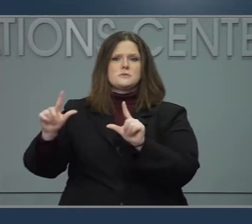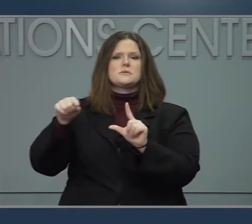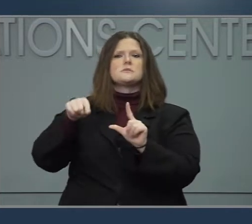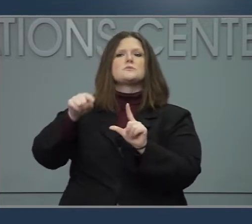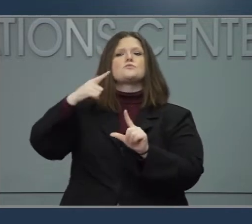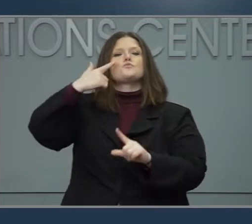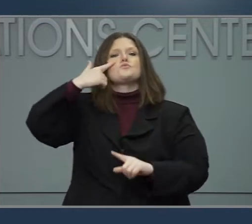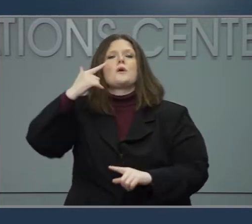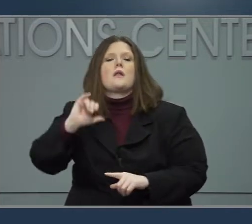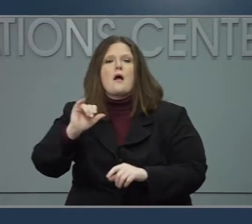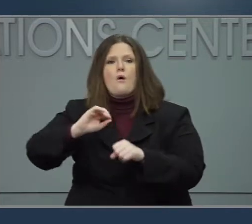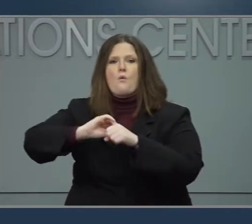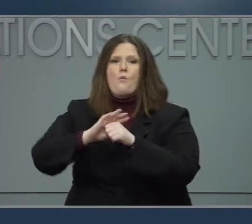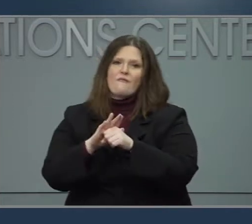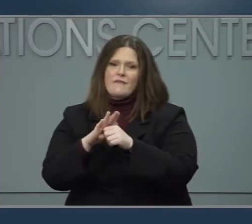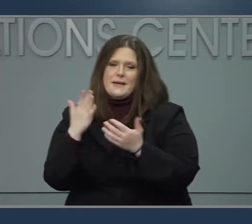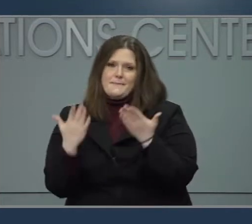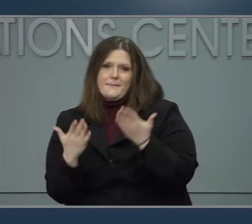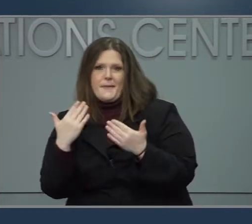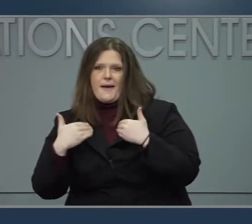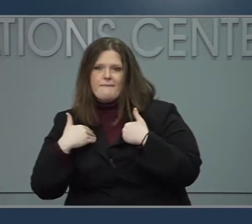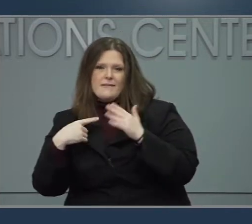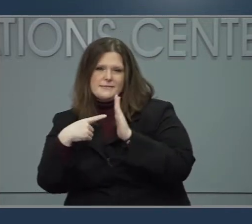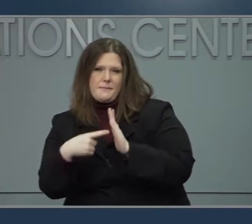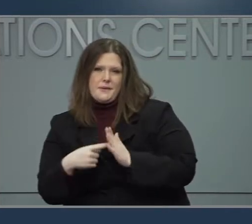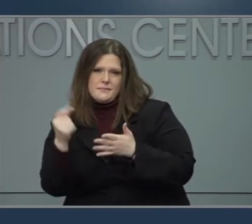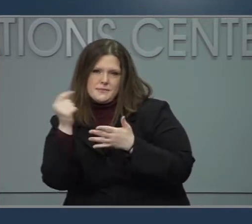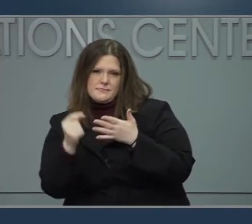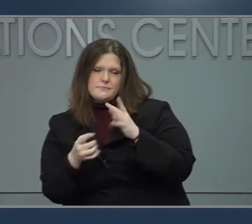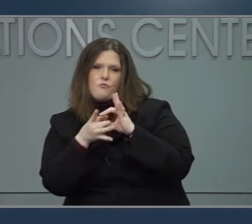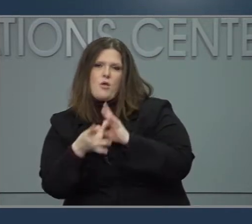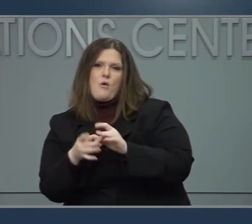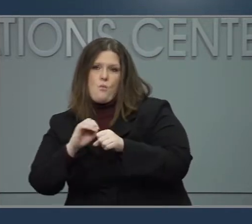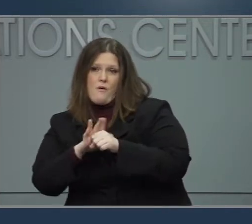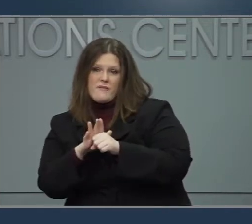similares a covid. Este es nuestro primer mecanismo de detección y ustedes pueden ver